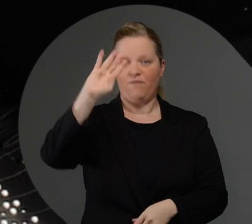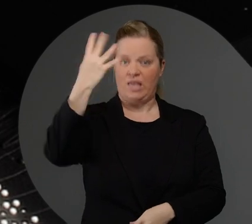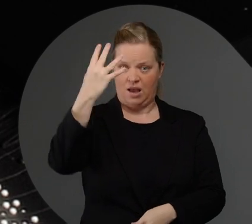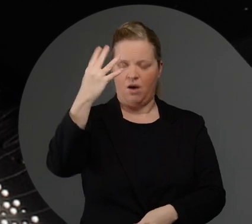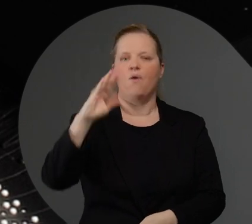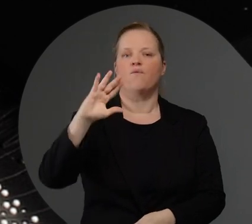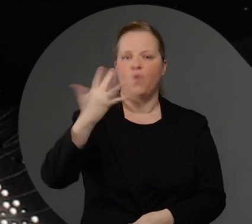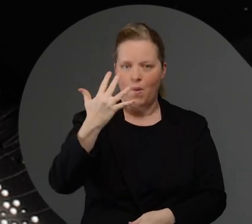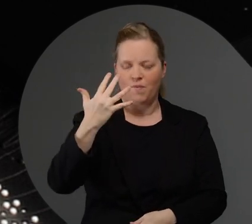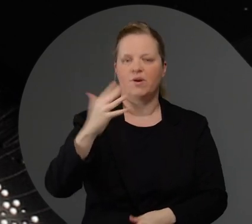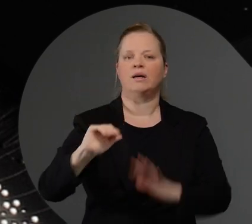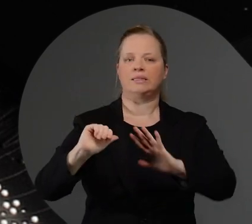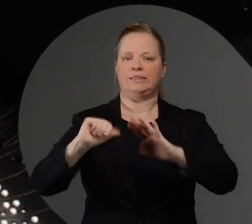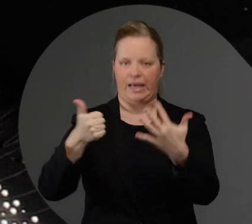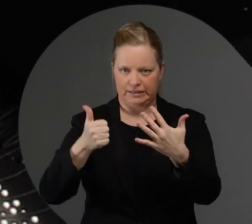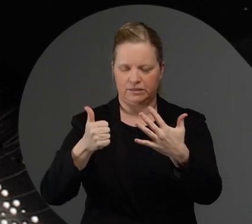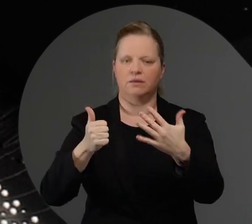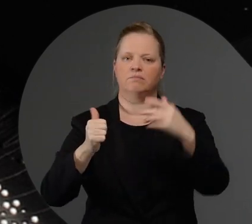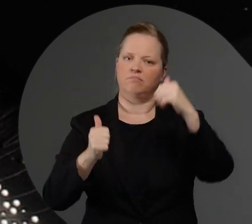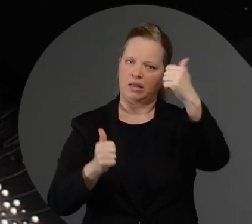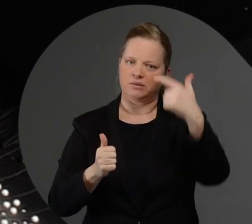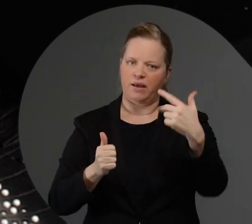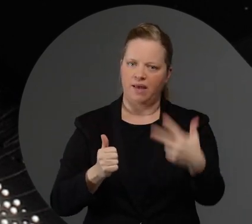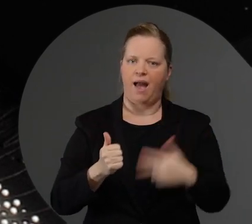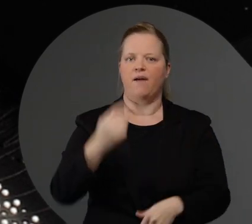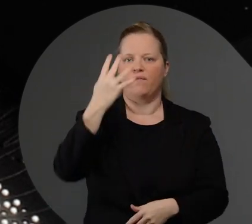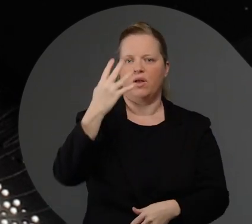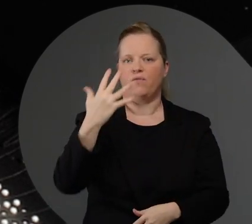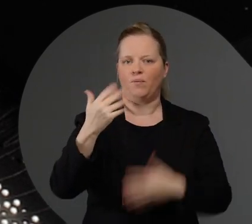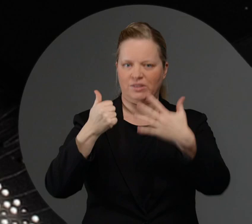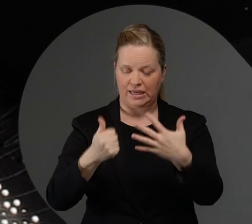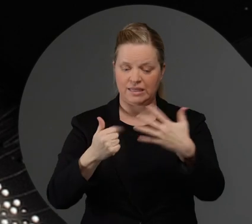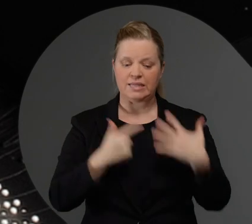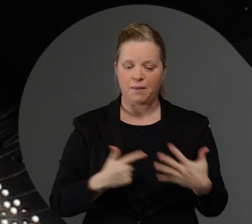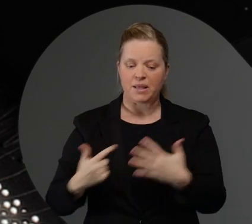fünf der Zweite und sechs der Dritte, rechts unten dann quasi. Und sieben und acht, da sie später dazu gekommen sind,